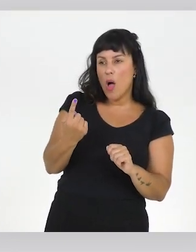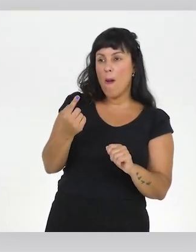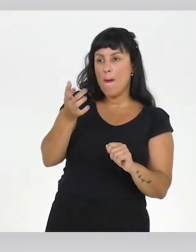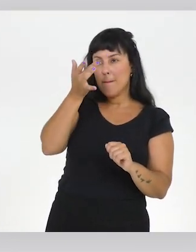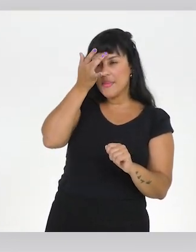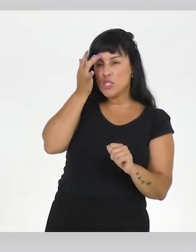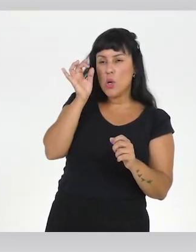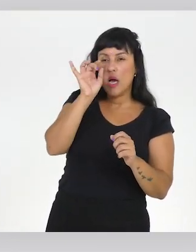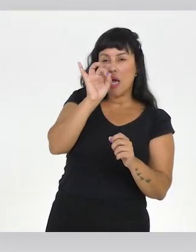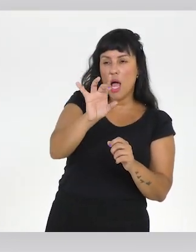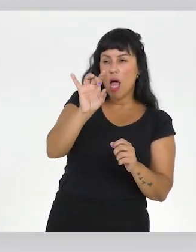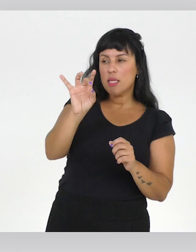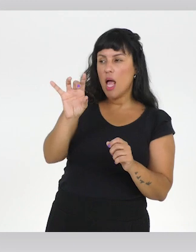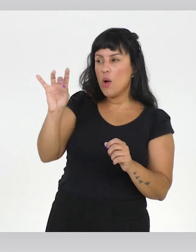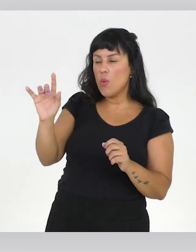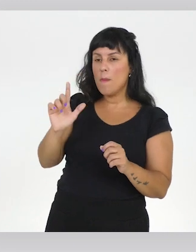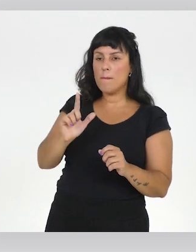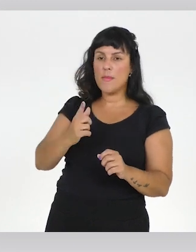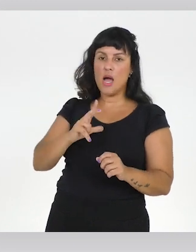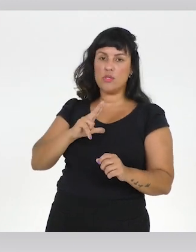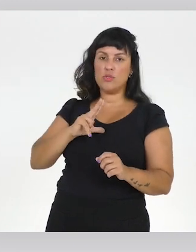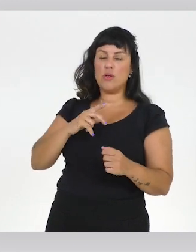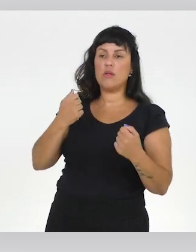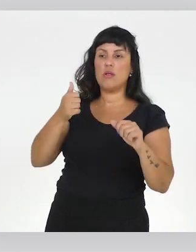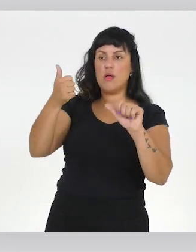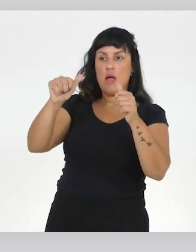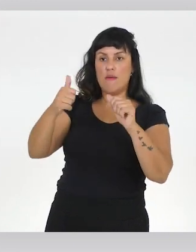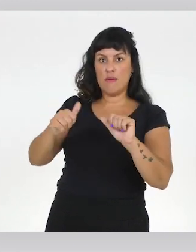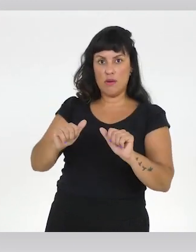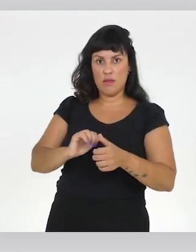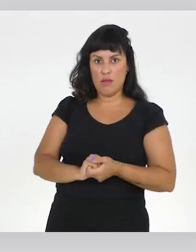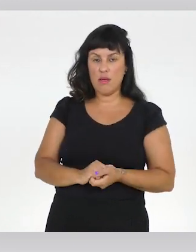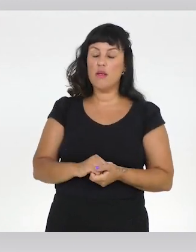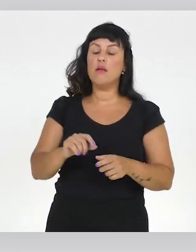e as características do meio que a pessoa vive devem ser levadas